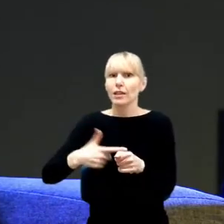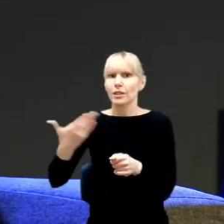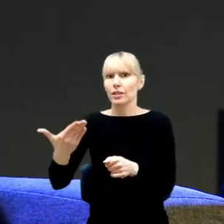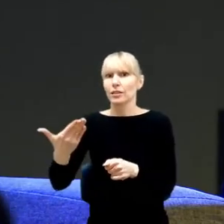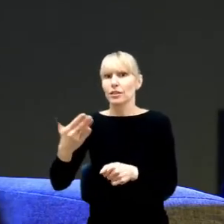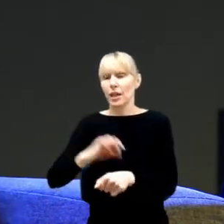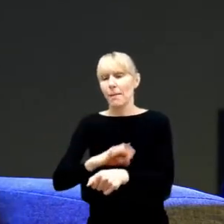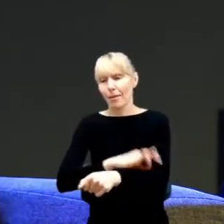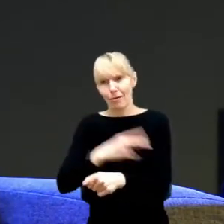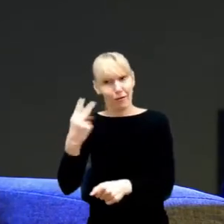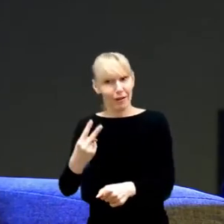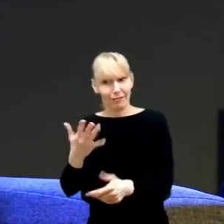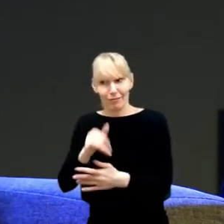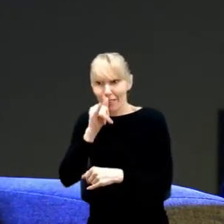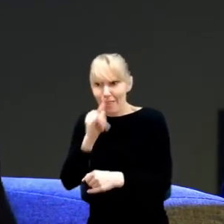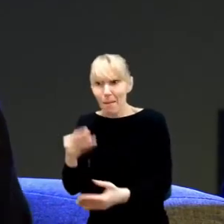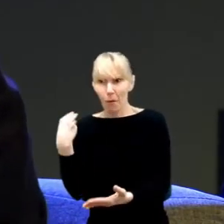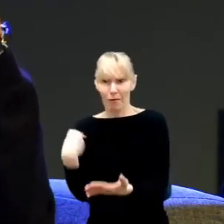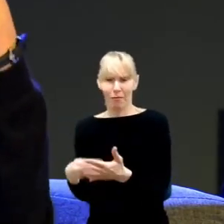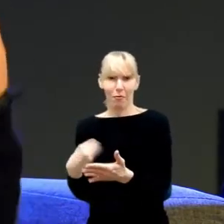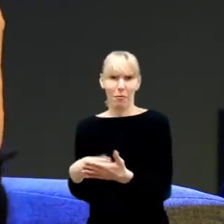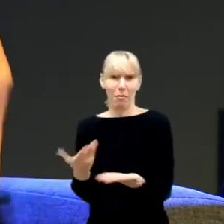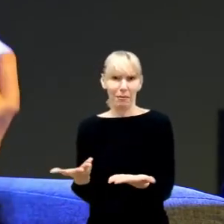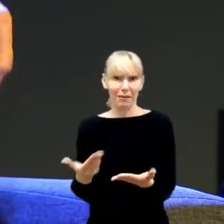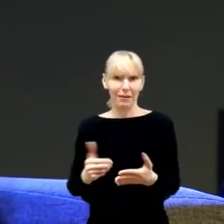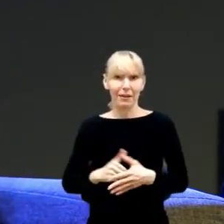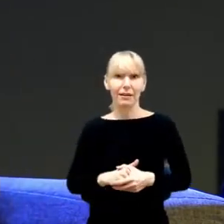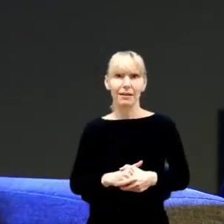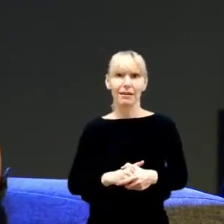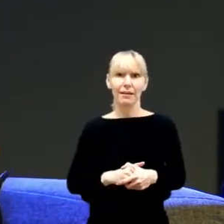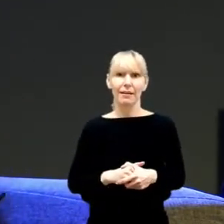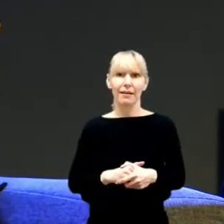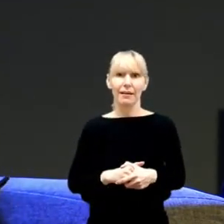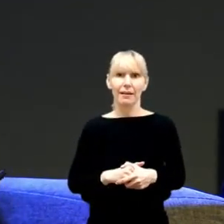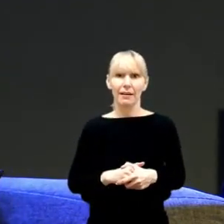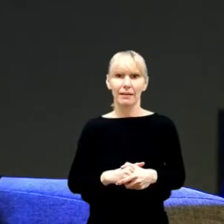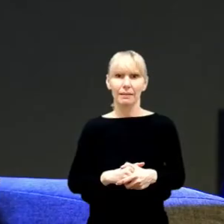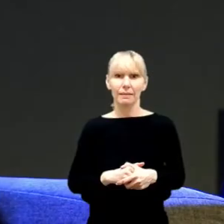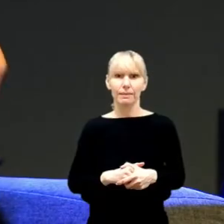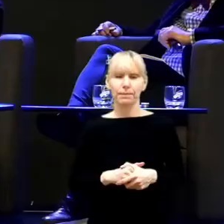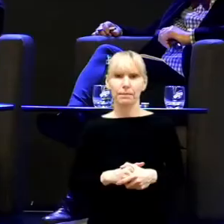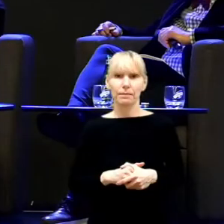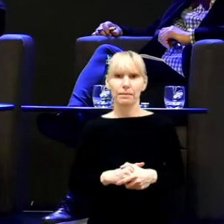I bardzo takim krzywdzącym